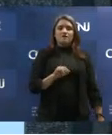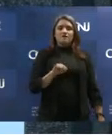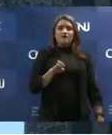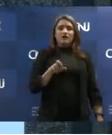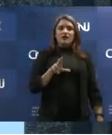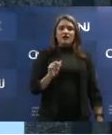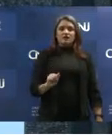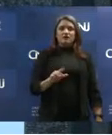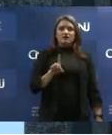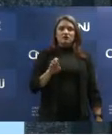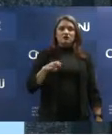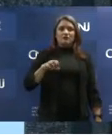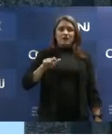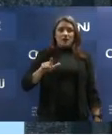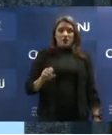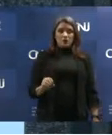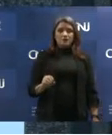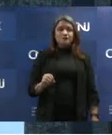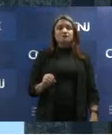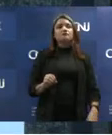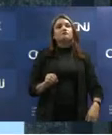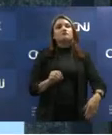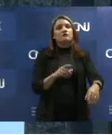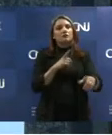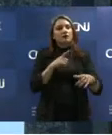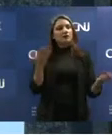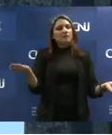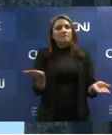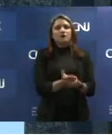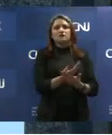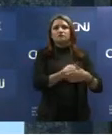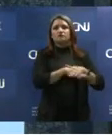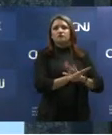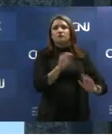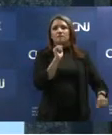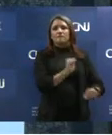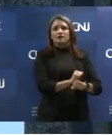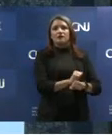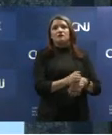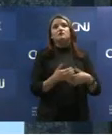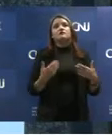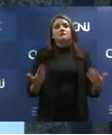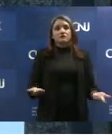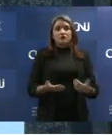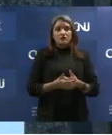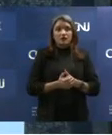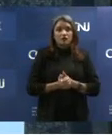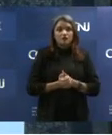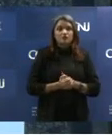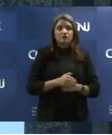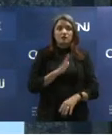que na realidade, pelo arquivamento. Votamos o ministro Luiz Vieira de Mello, Luís